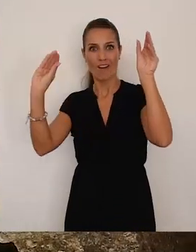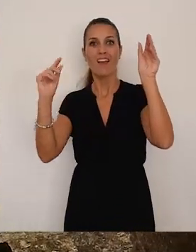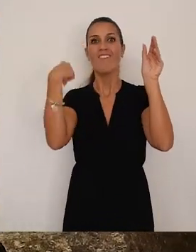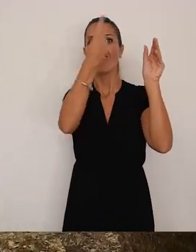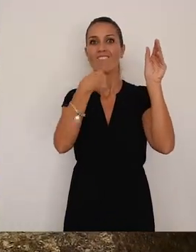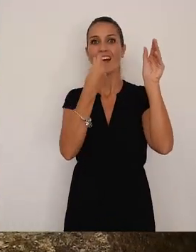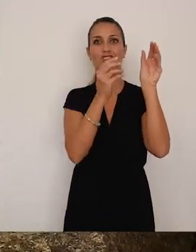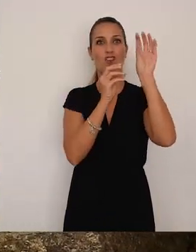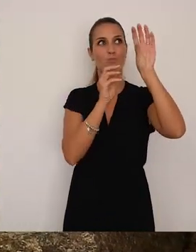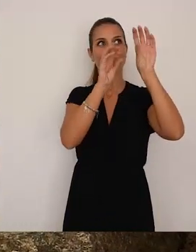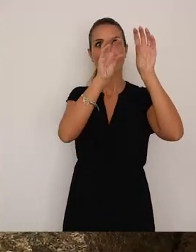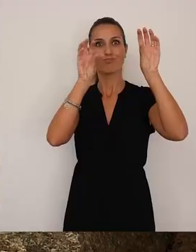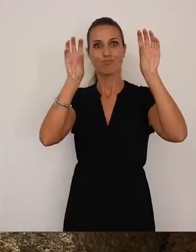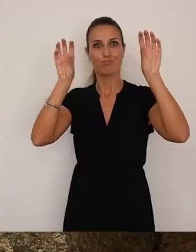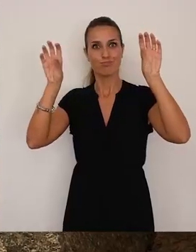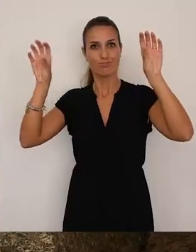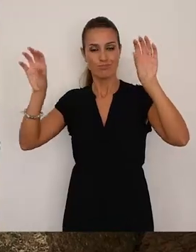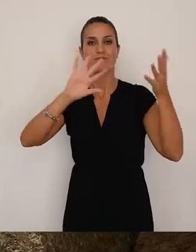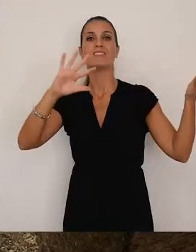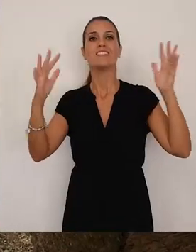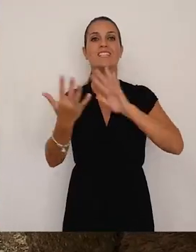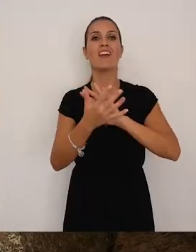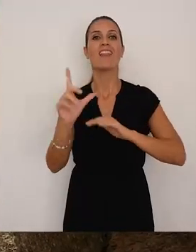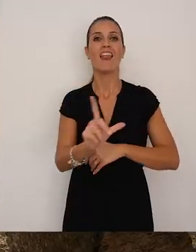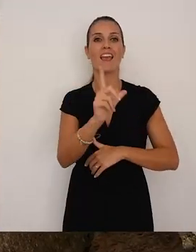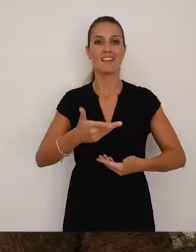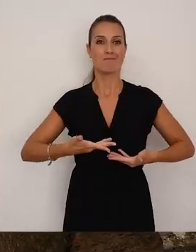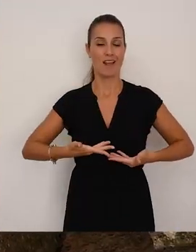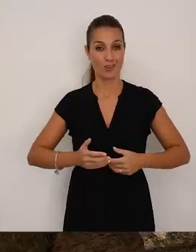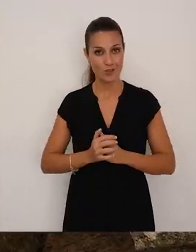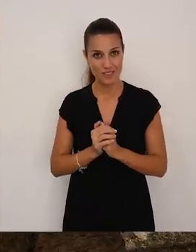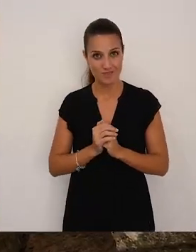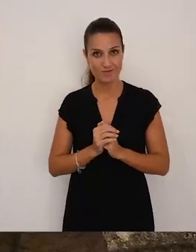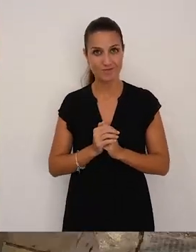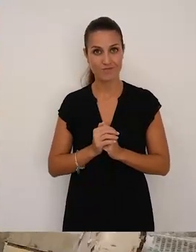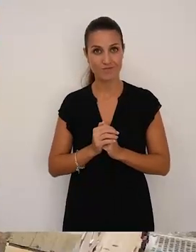dove simpatici volti fanno capolino dagli intagli di un elegante balcone.